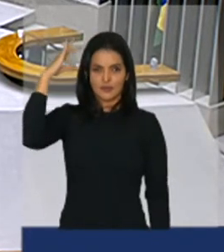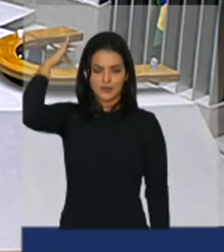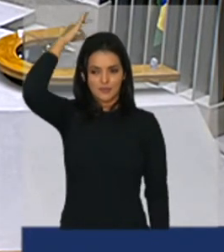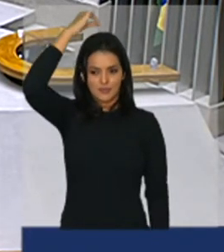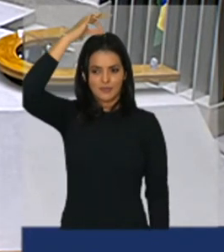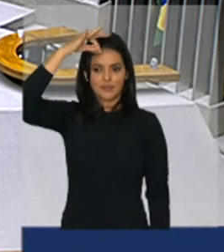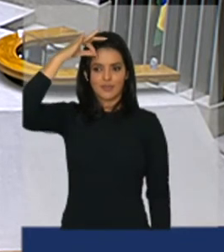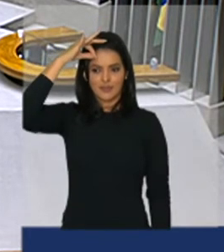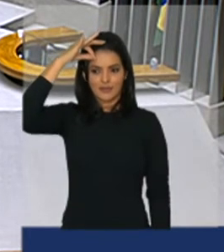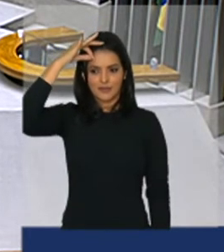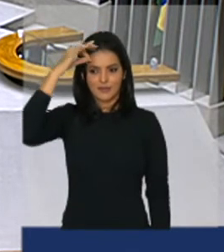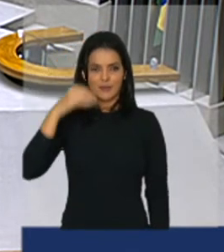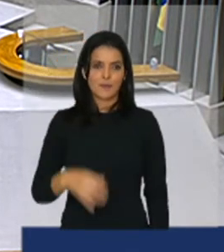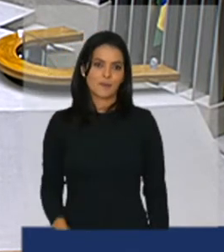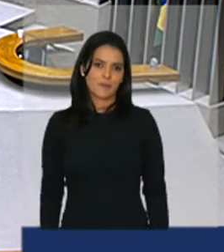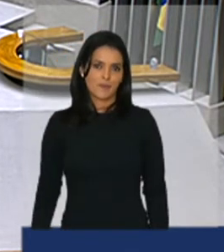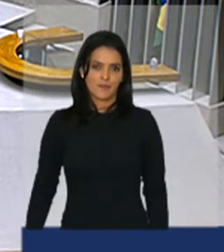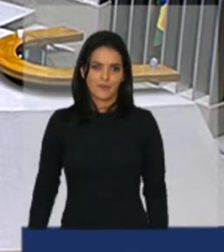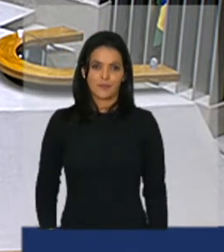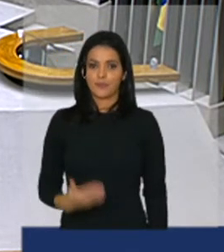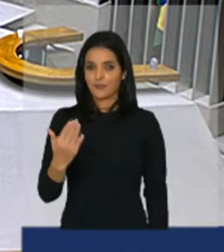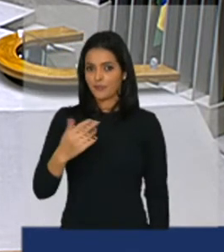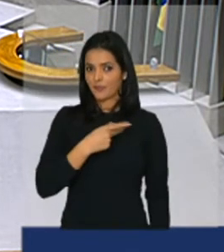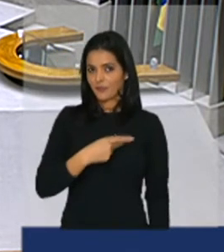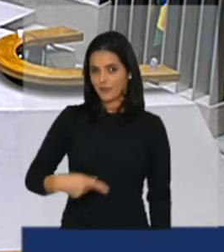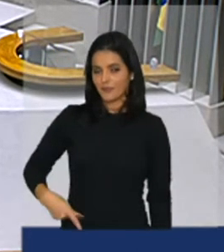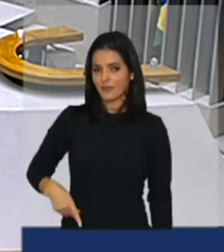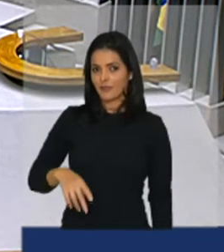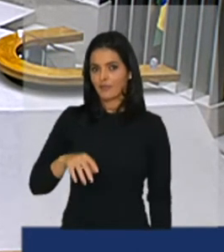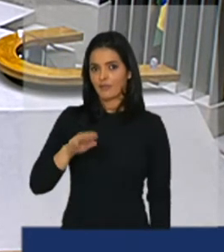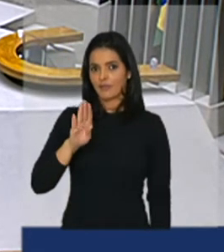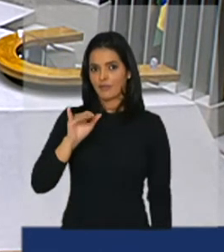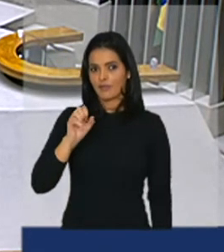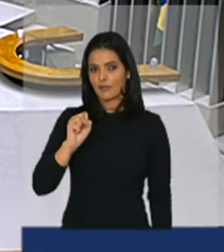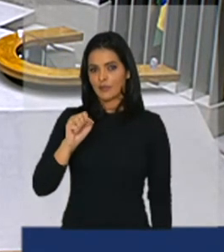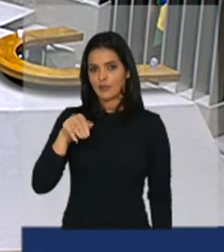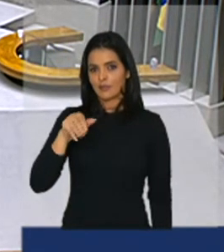MINHA VEZ, E EU ESTAVA AINDA FAZENDO É... UM PRONUNCIAMENTO NA COMISSÃO. ENTÃO, AGRADEÇO MUITO PELA